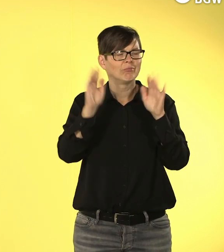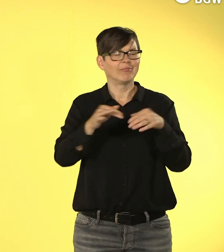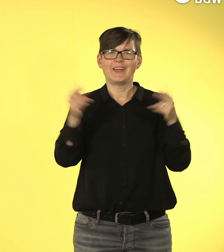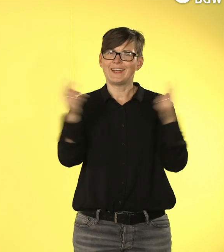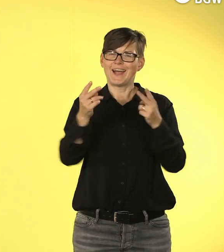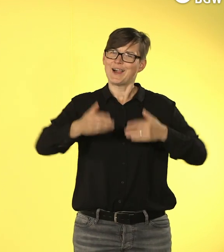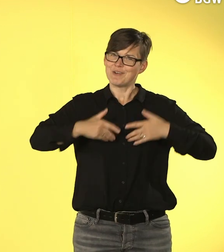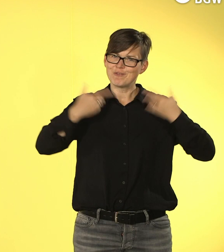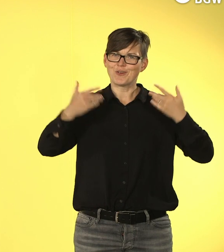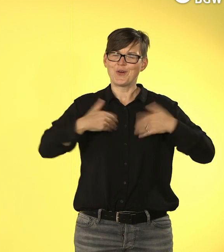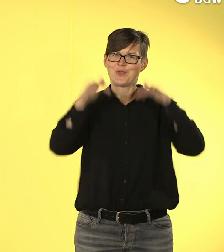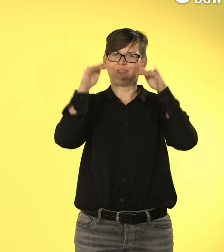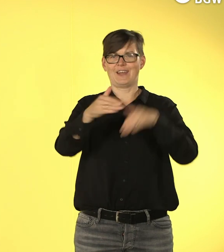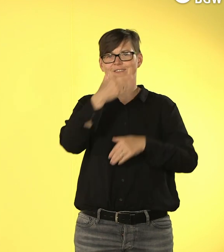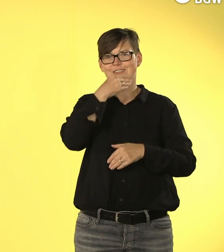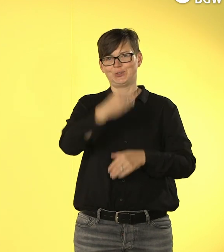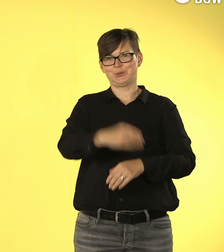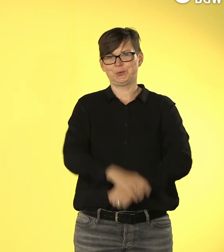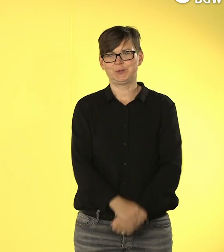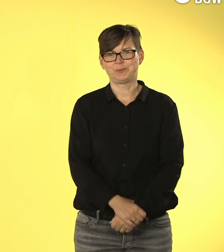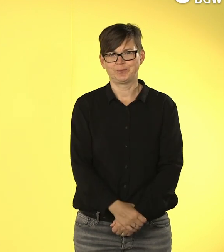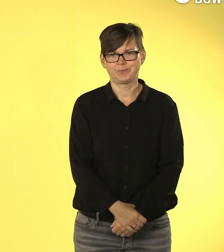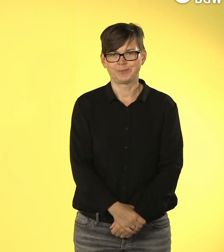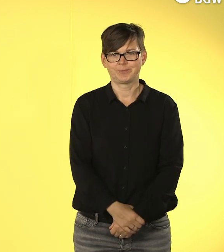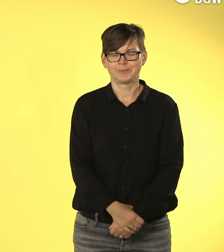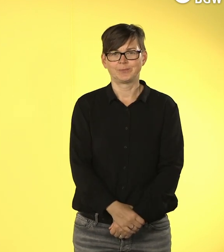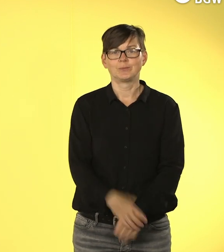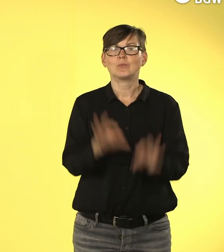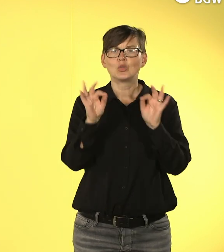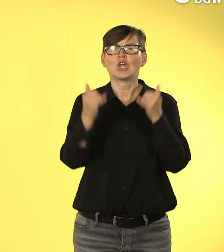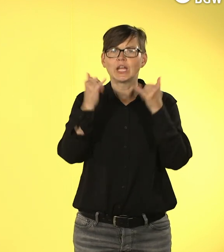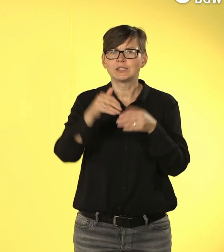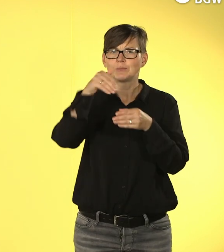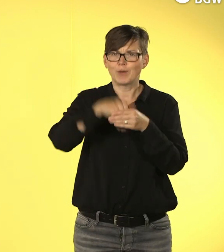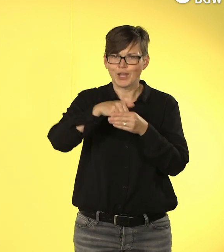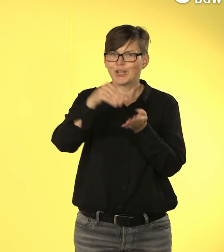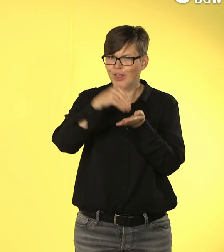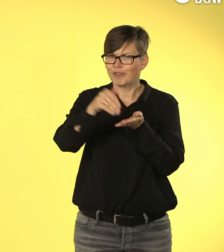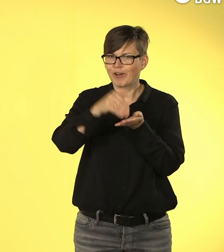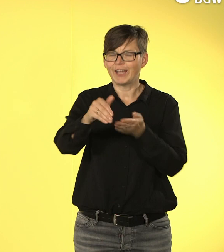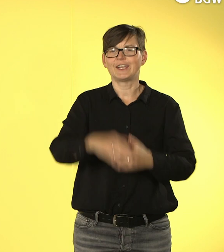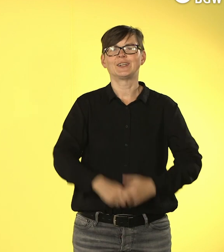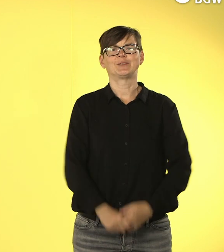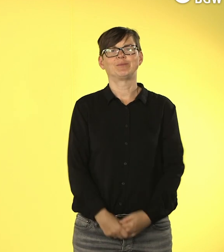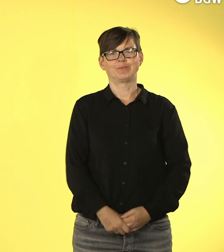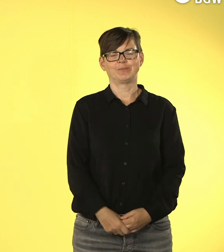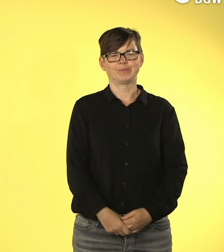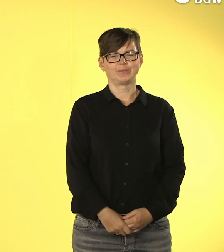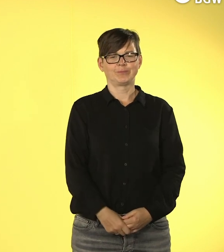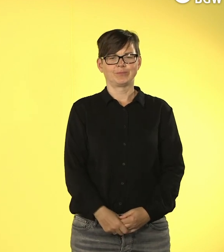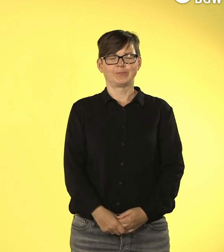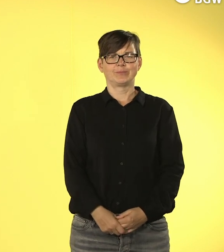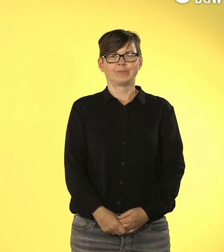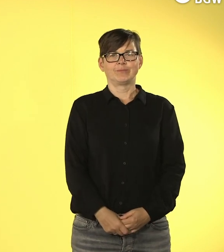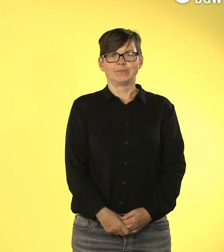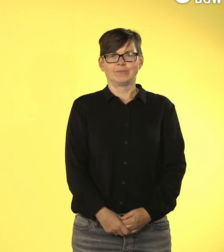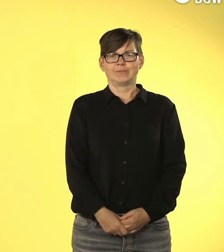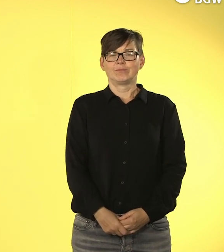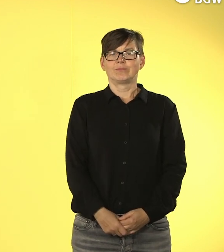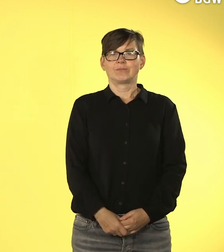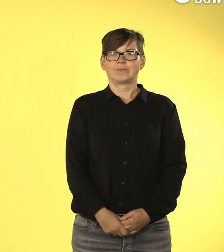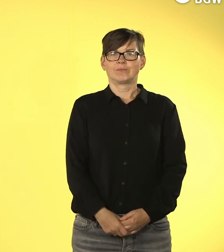Wir machen weiter mit den Generationen an sich.